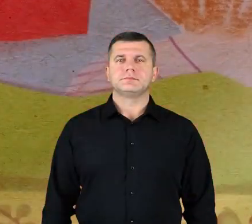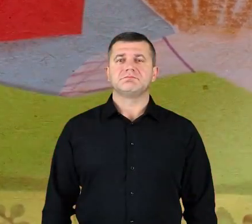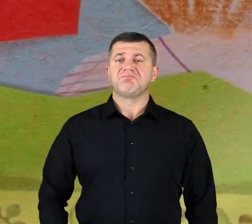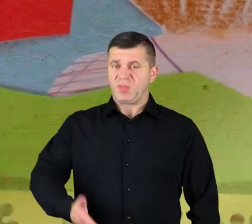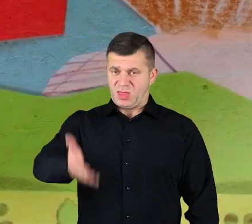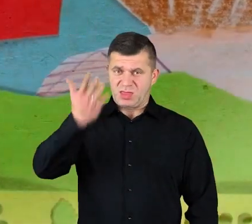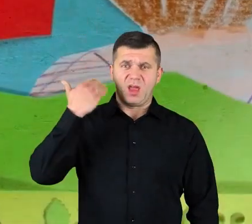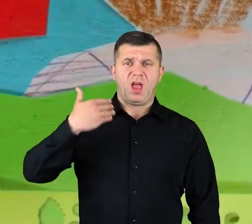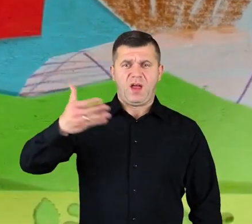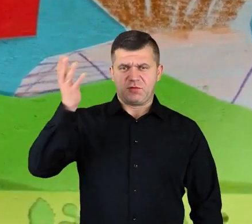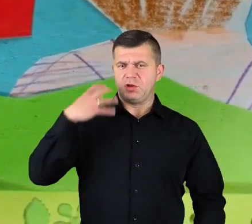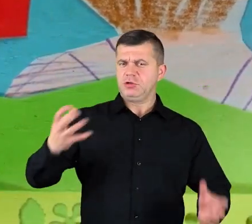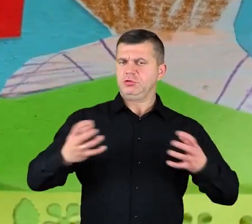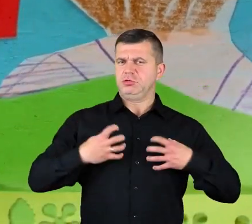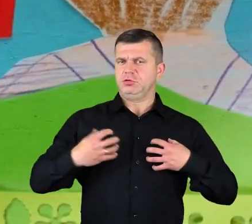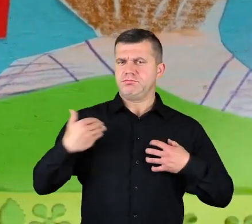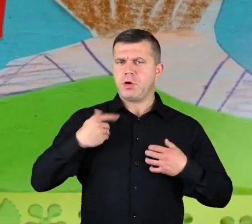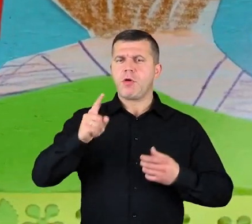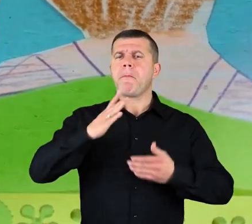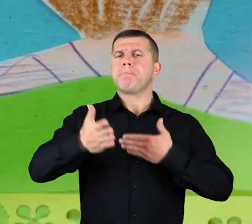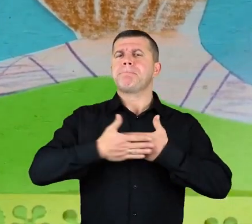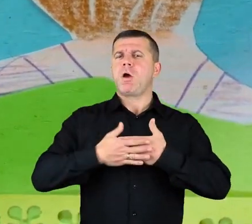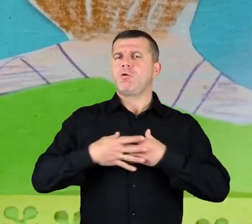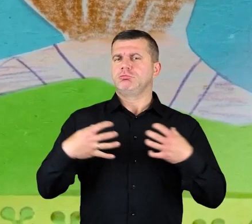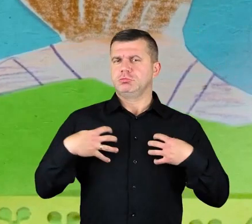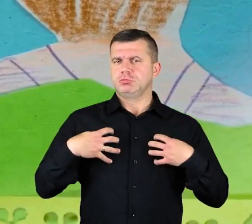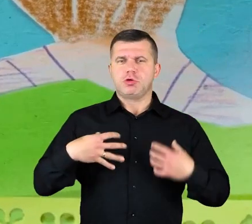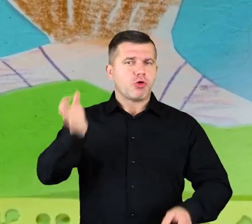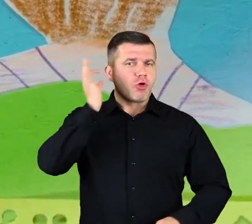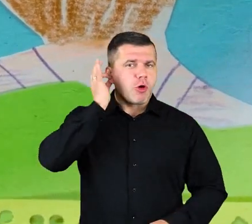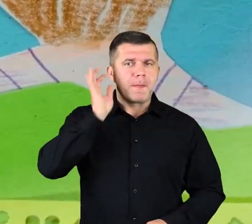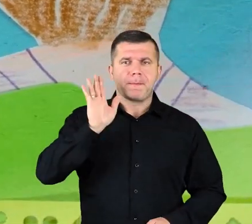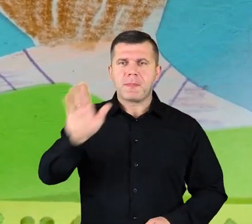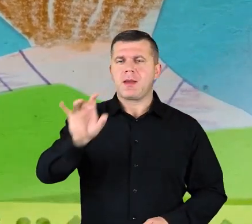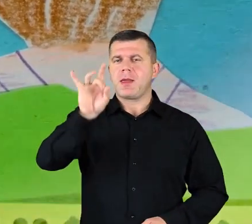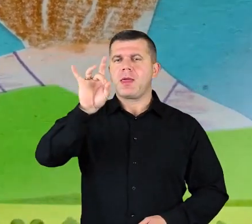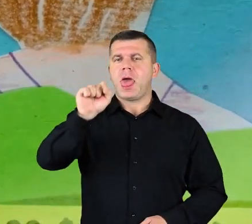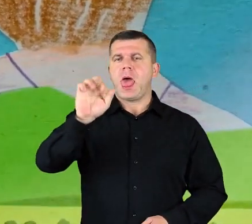Dawno dawno temu żyło sobie pewne małżeństwo. Kobieta miała na imię Gertruda,